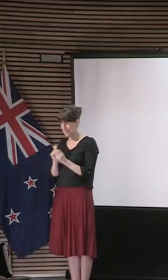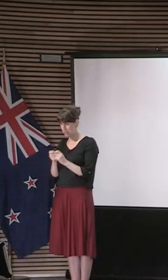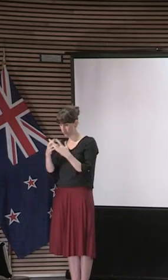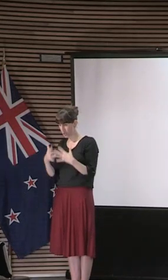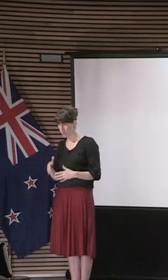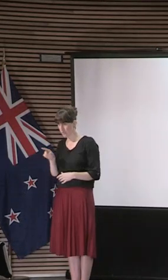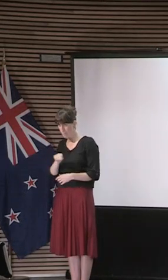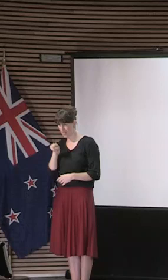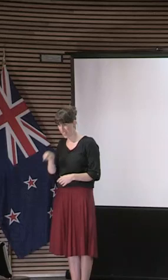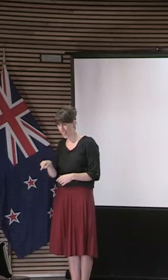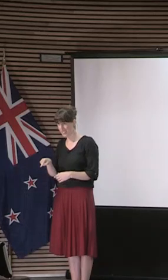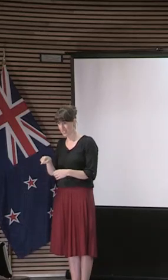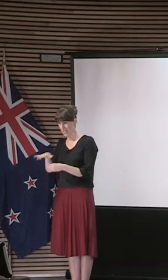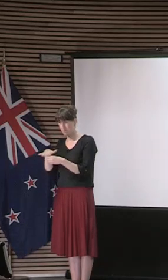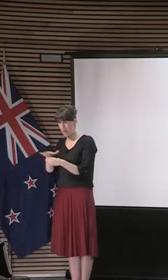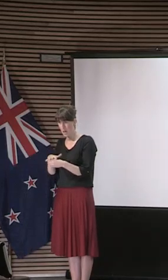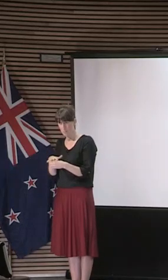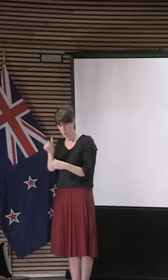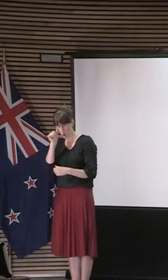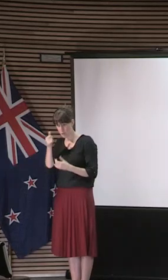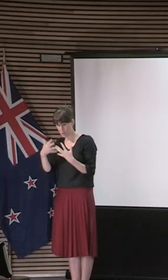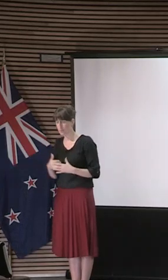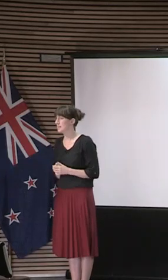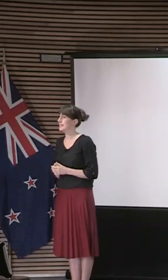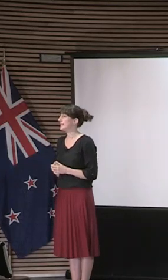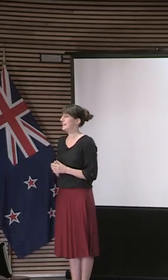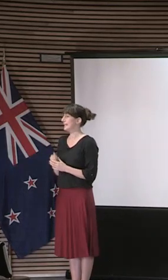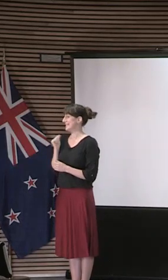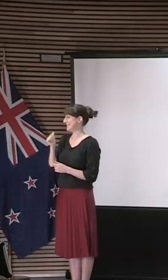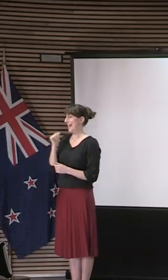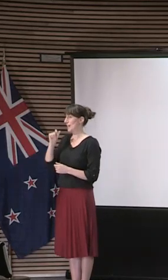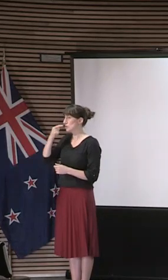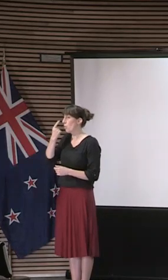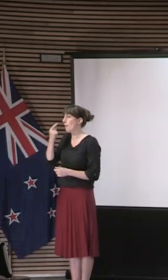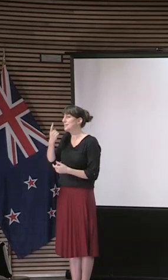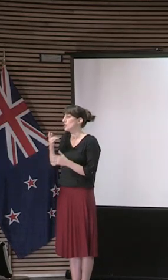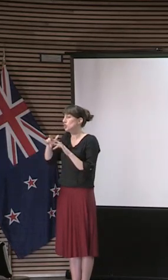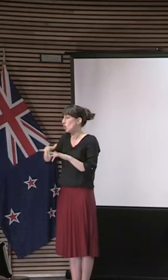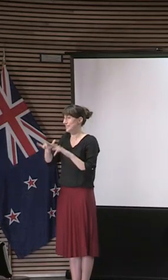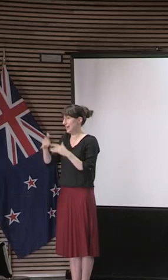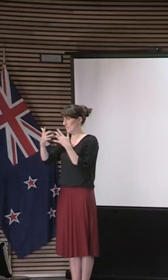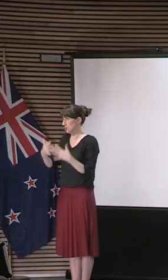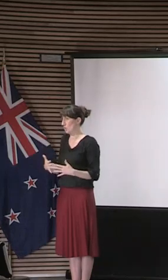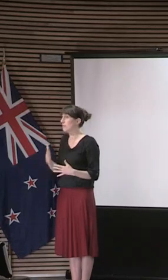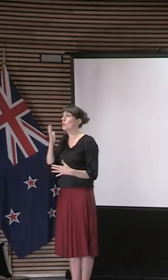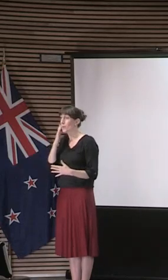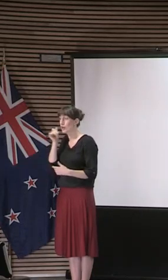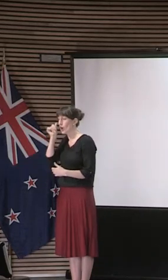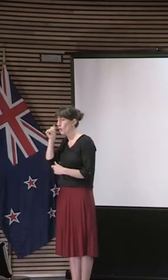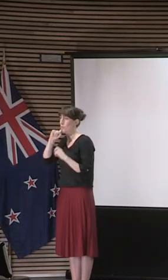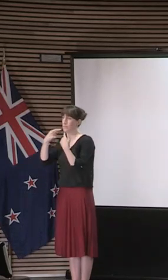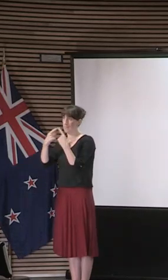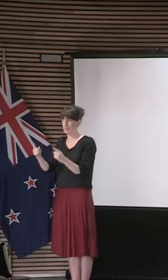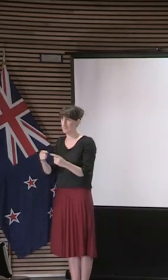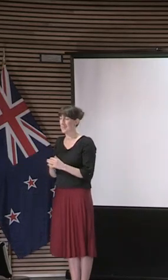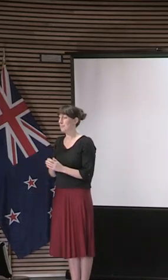koinei etahi mirumiru hapori.